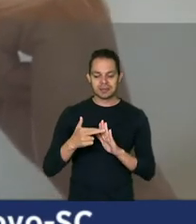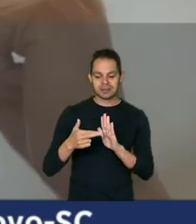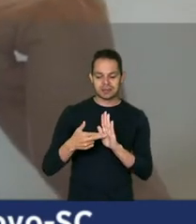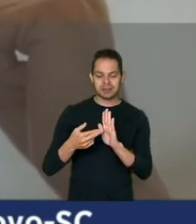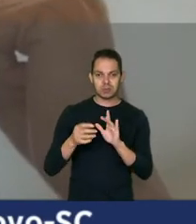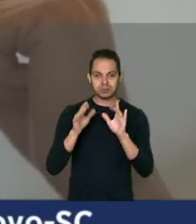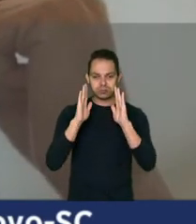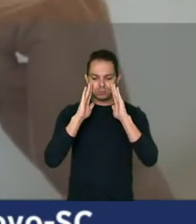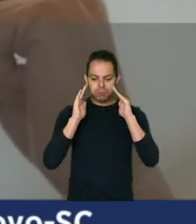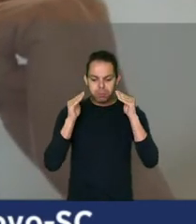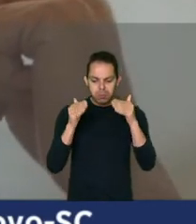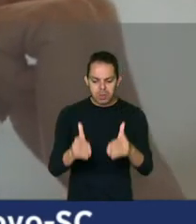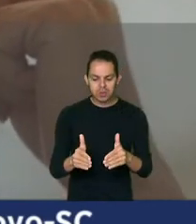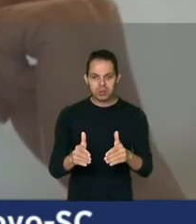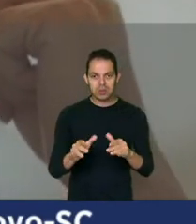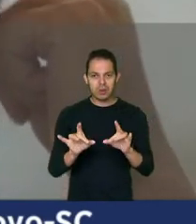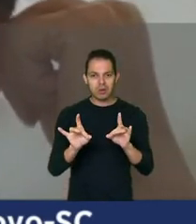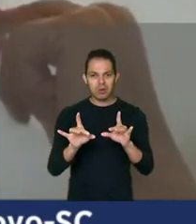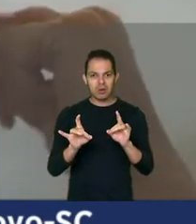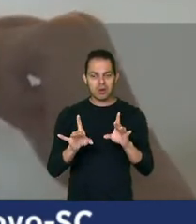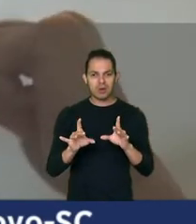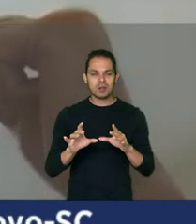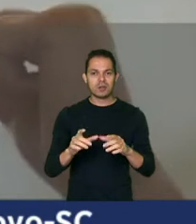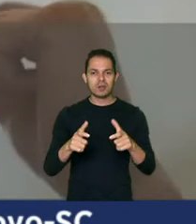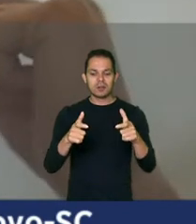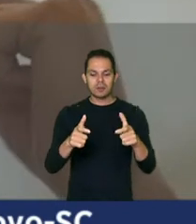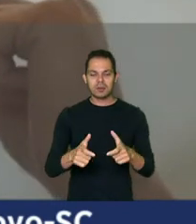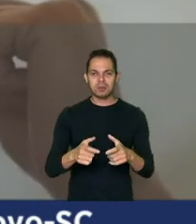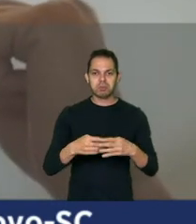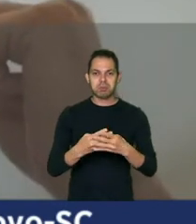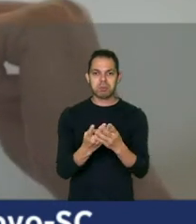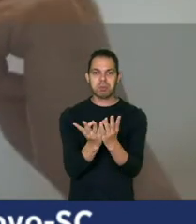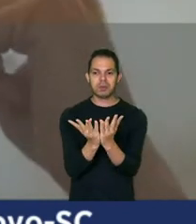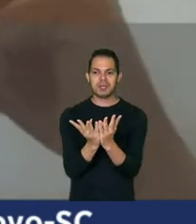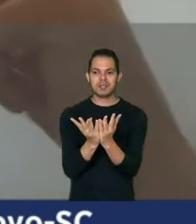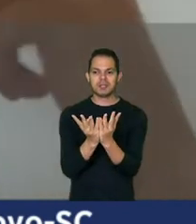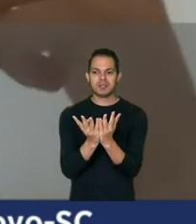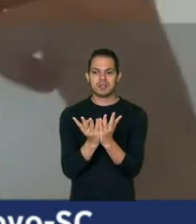BRASIL E DE PROTEÇÃO. ENTÃO NÃO TEM SENTIDO FAZER UMA NORMA ESPECÍFICA PARA OS